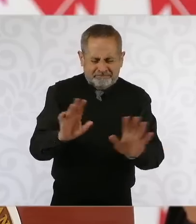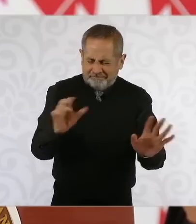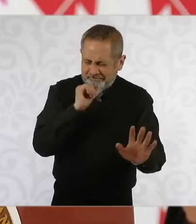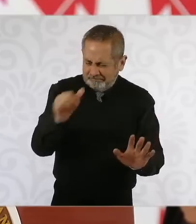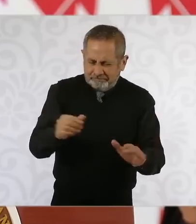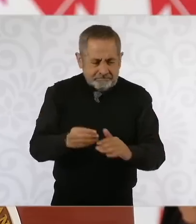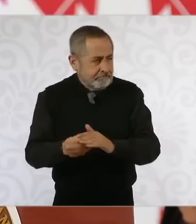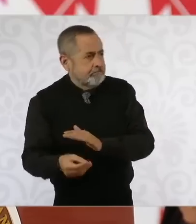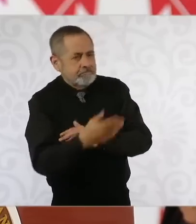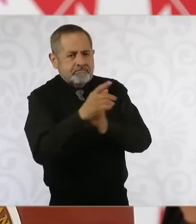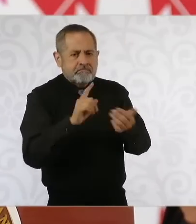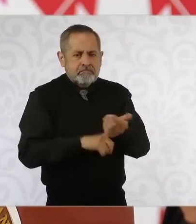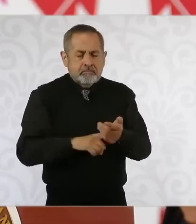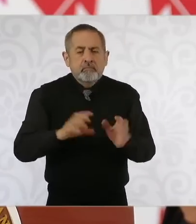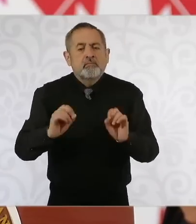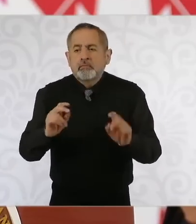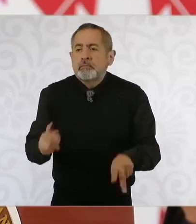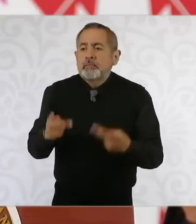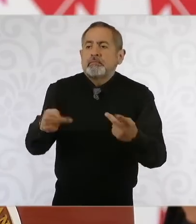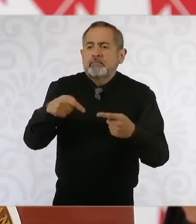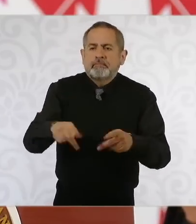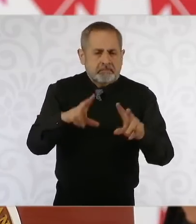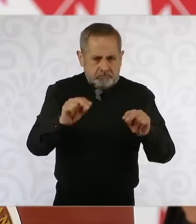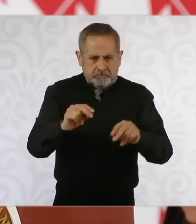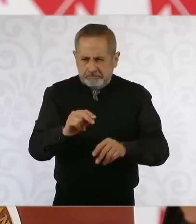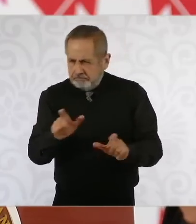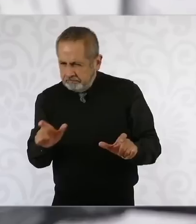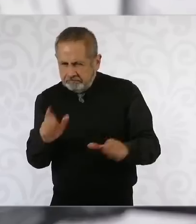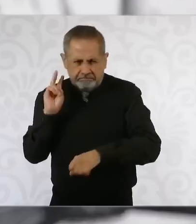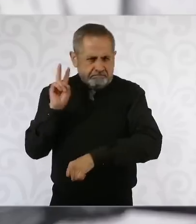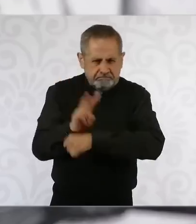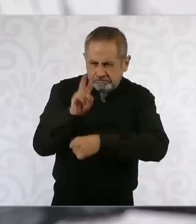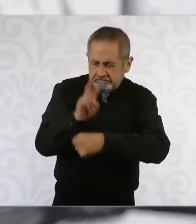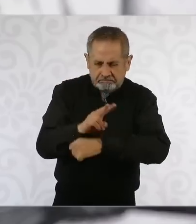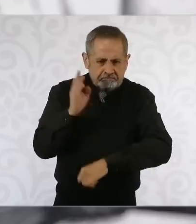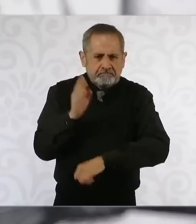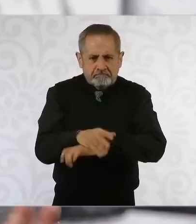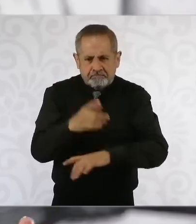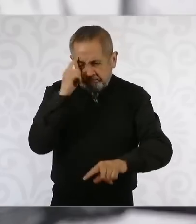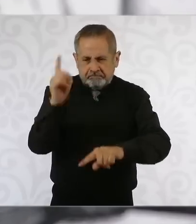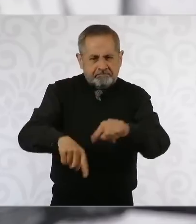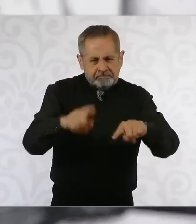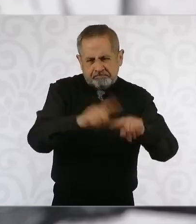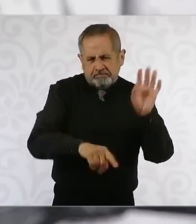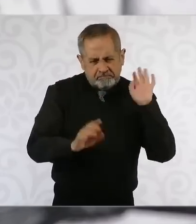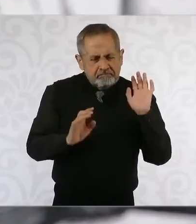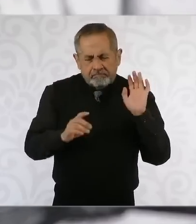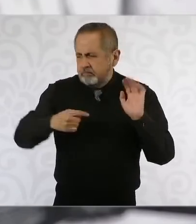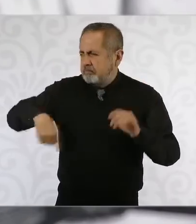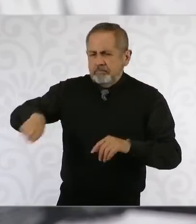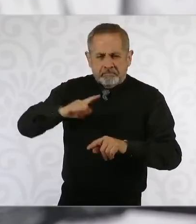de nuestro propio país que se combate de diversas maneras la próxima semana